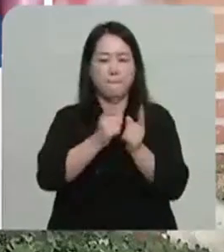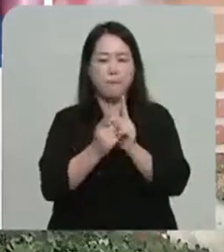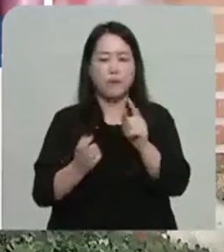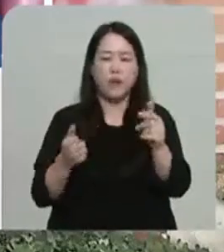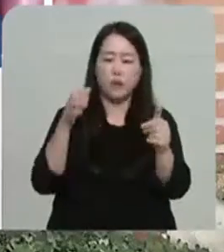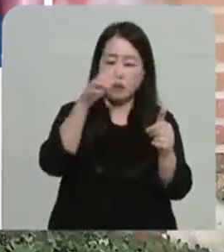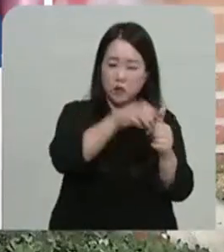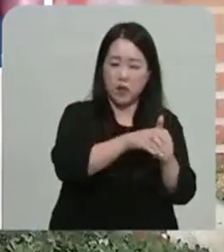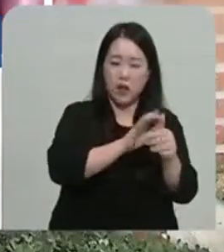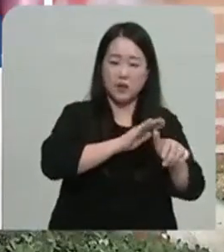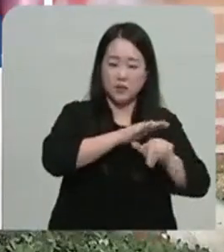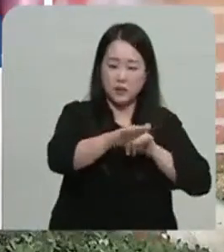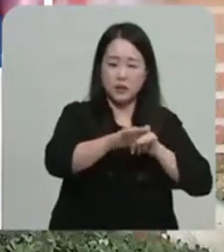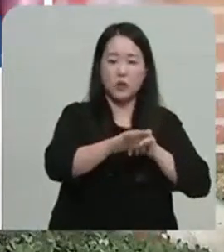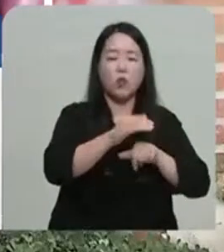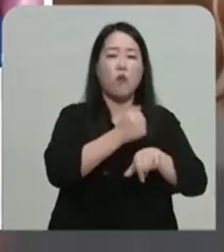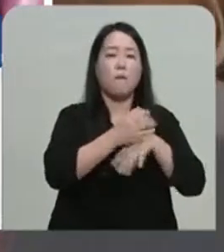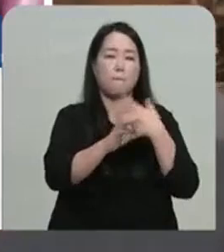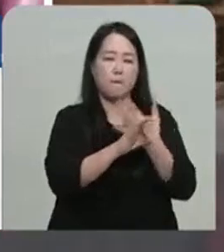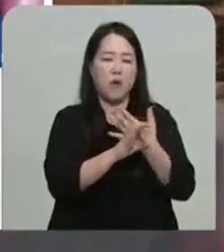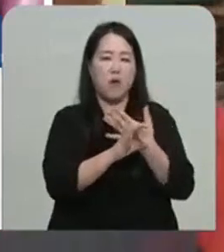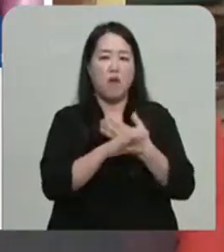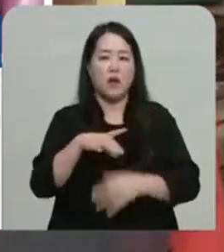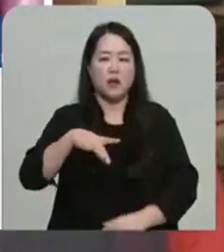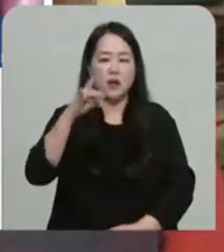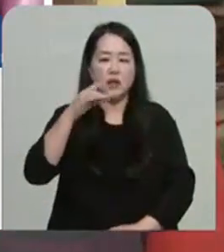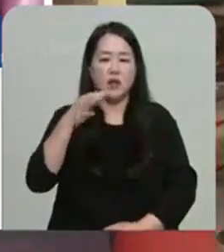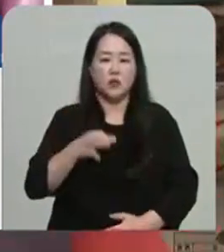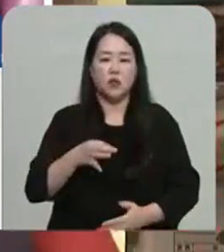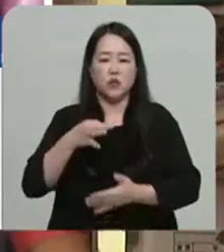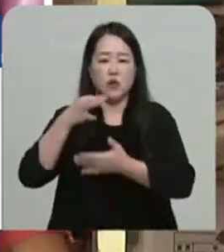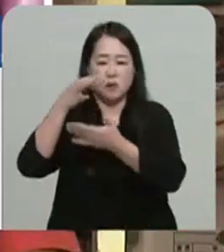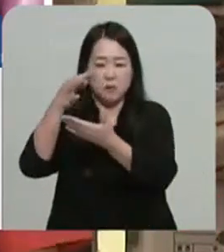돈을 사업 시행 기관에다 밀어준 다음에 '집행을 했다' 이렇게 할